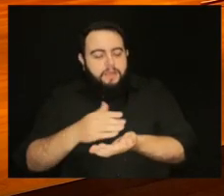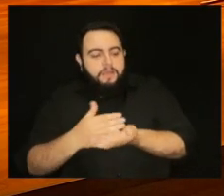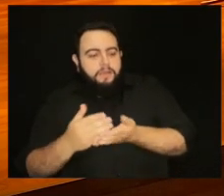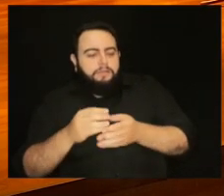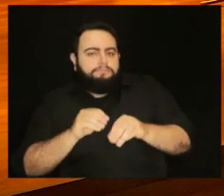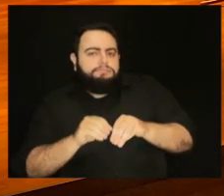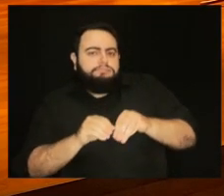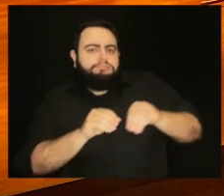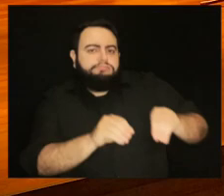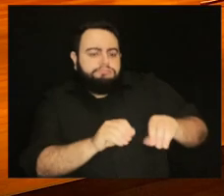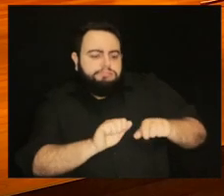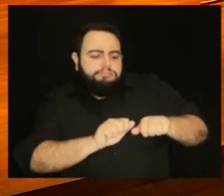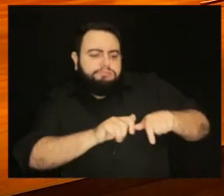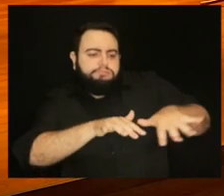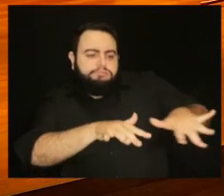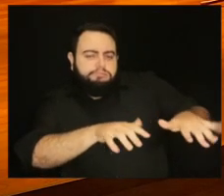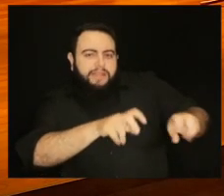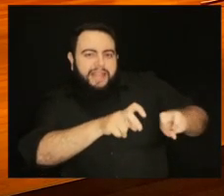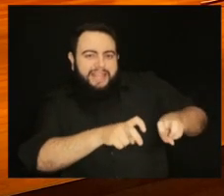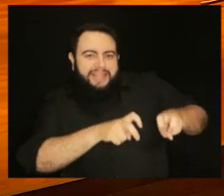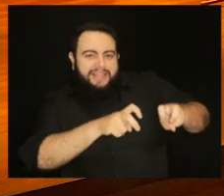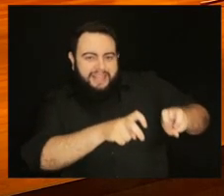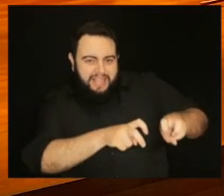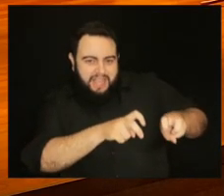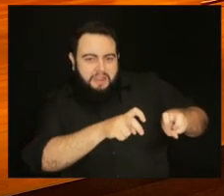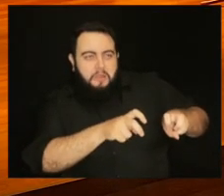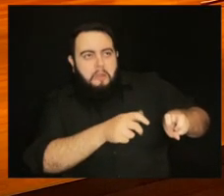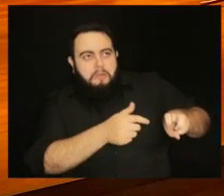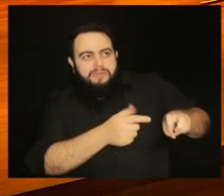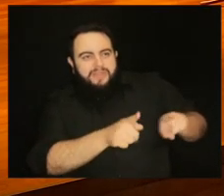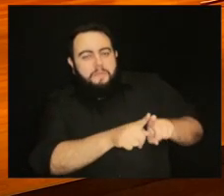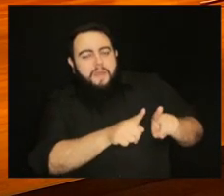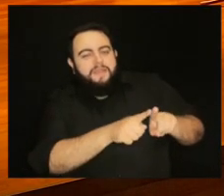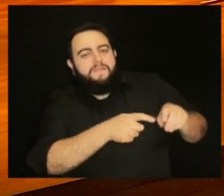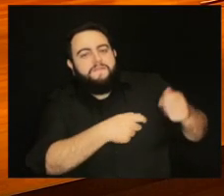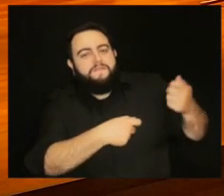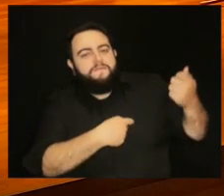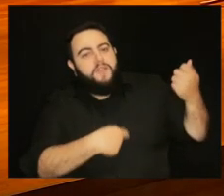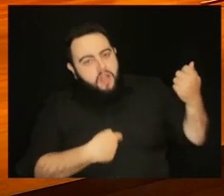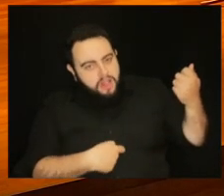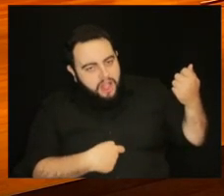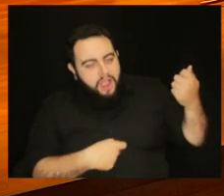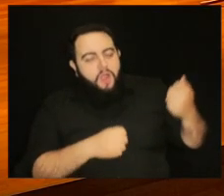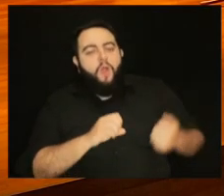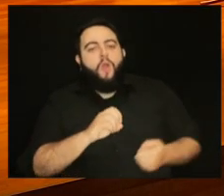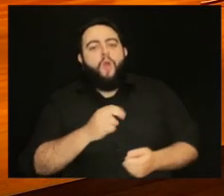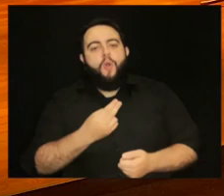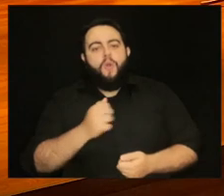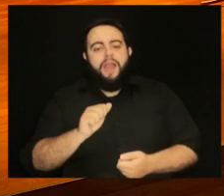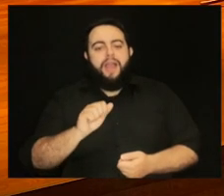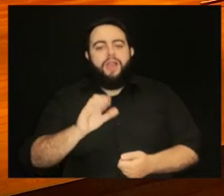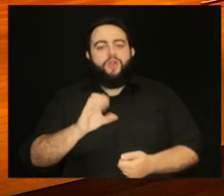instrumentos, como por exemplo o violão, como por exemplo o acordeon, que começa a se popularizar